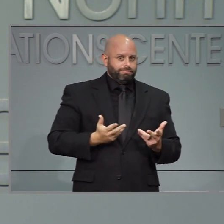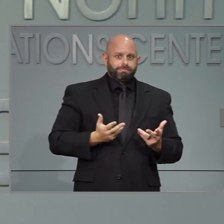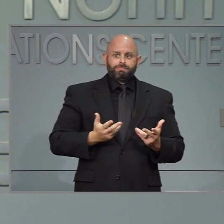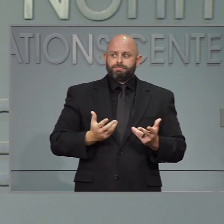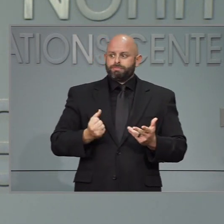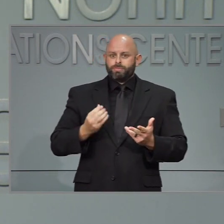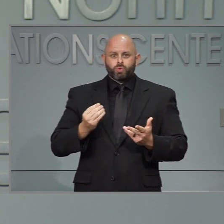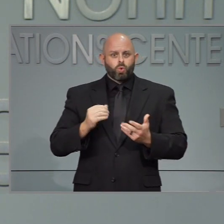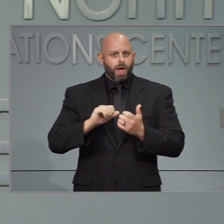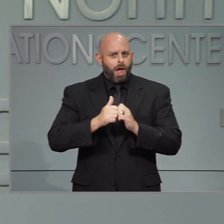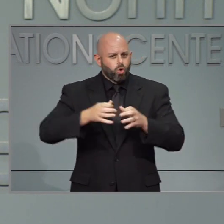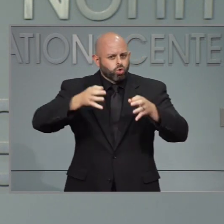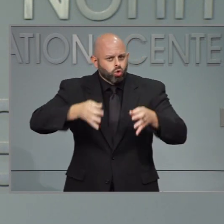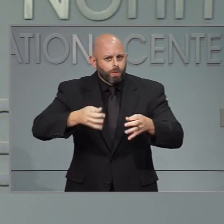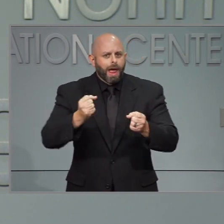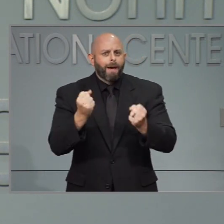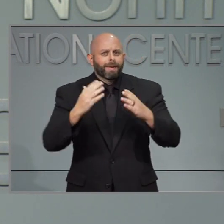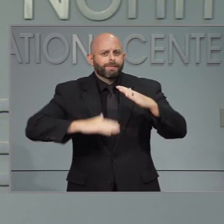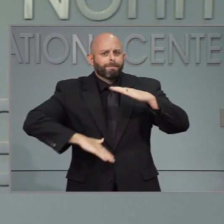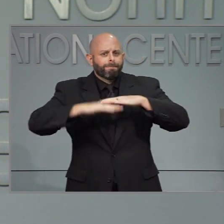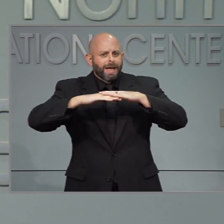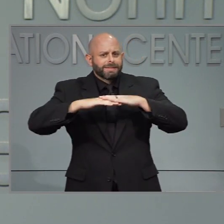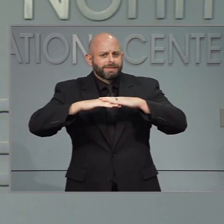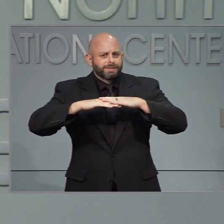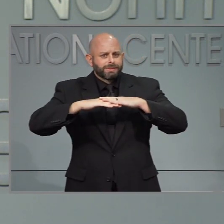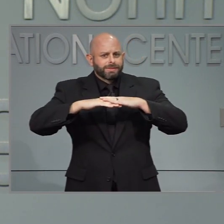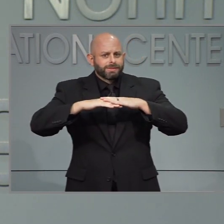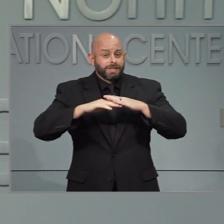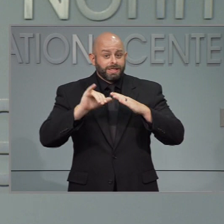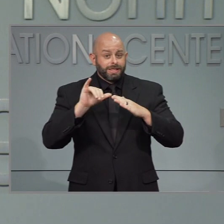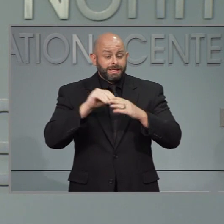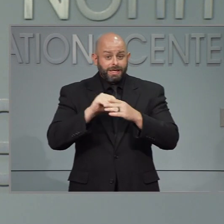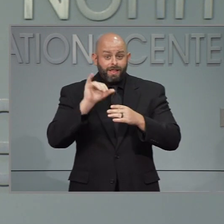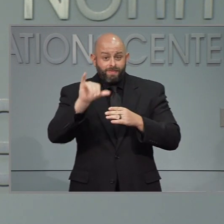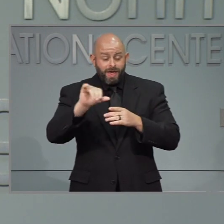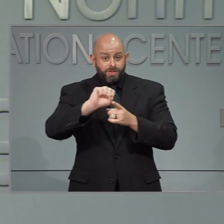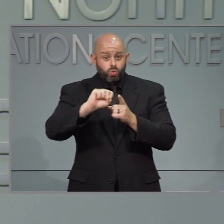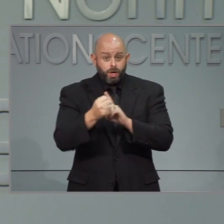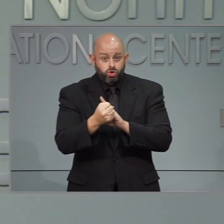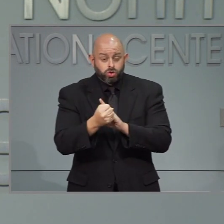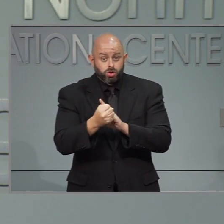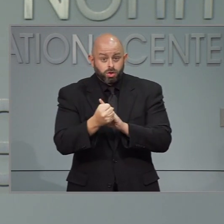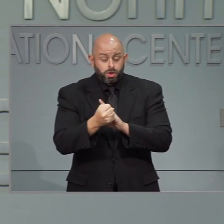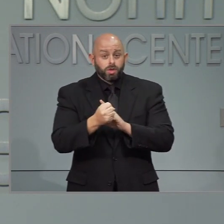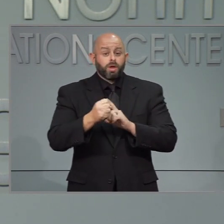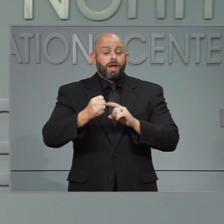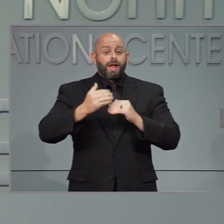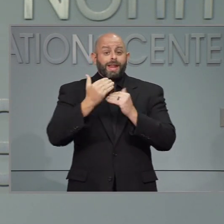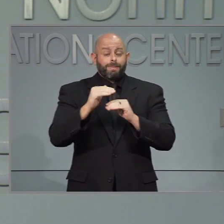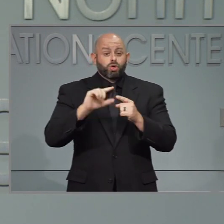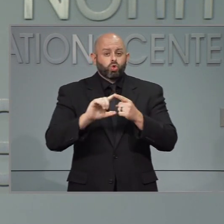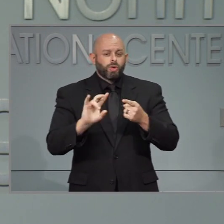no han tenido antes por lo tanto, su capacidad de ciento seis limitada estoy entendiendo que que en este caso van estar